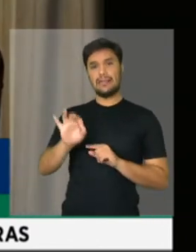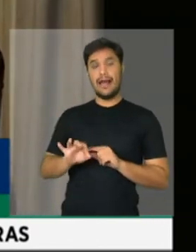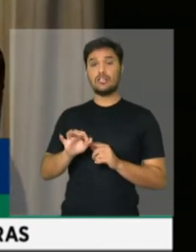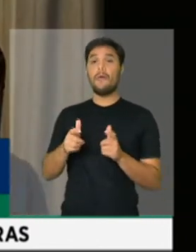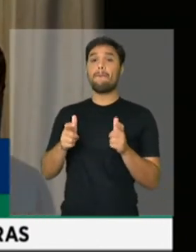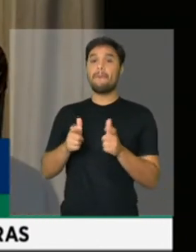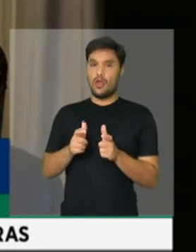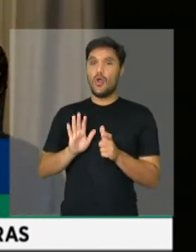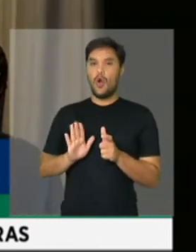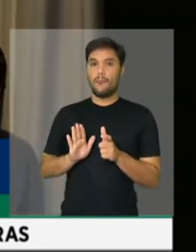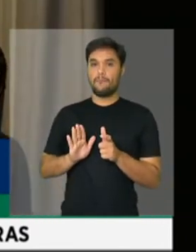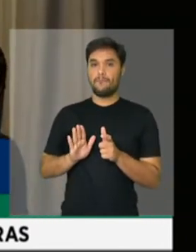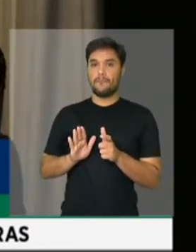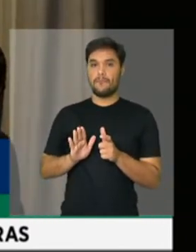6 SUBIRAM QUASE 5%. ESSA